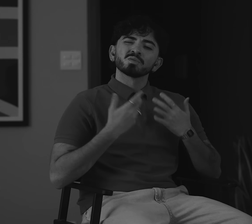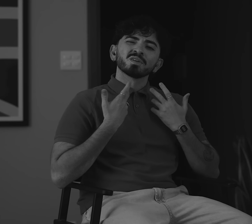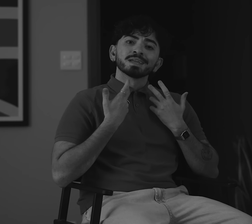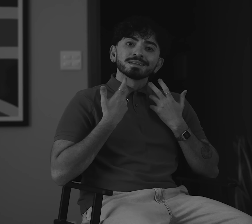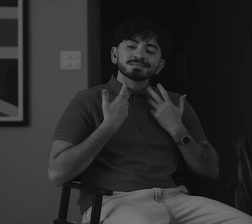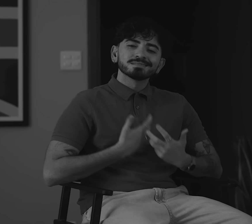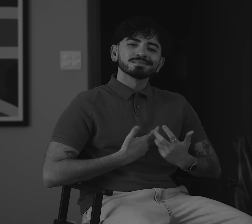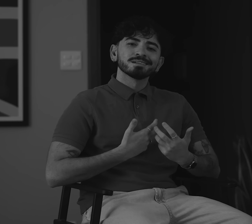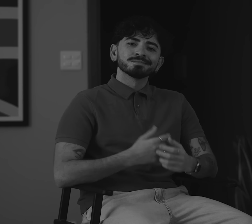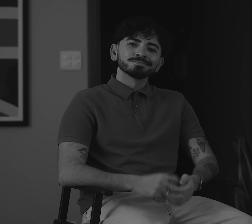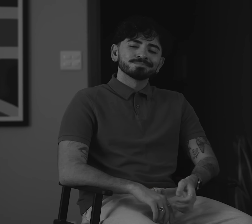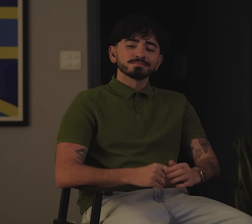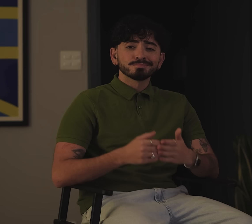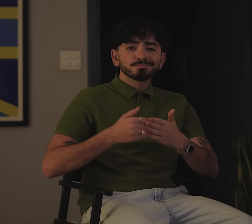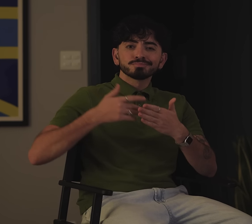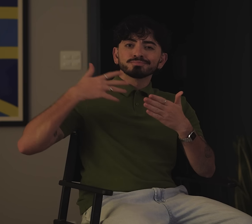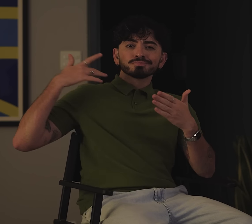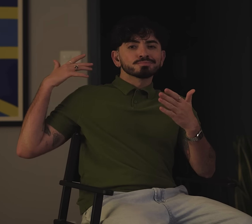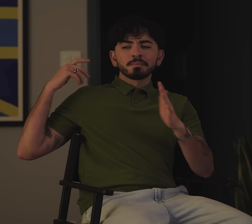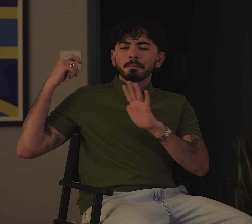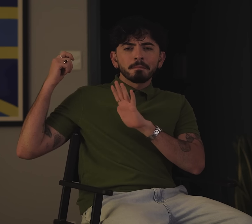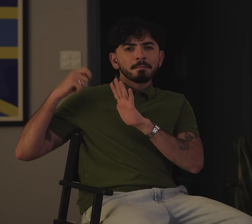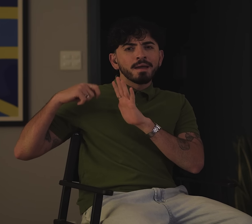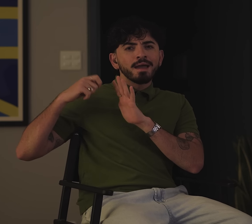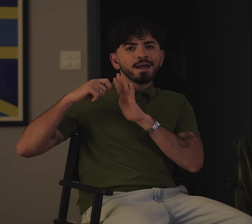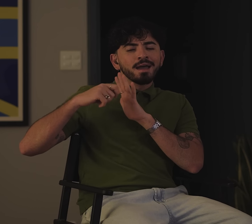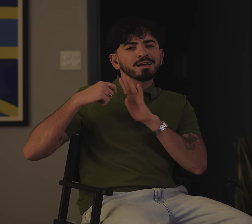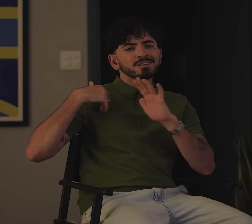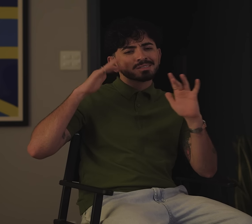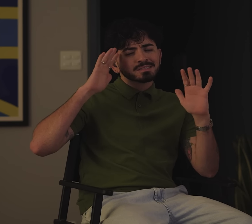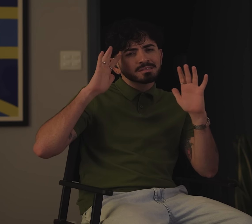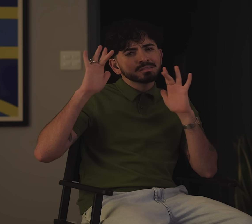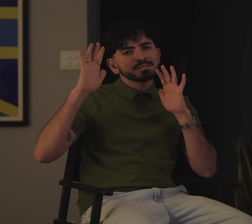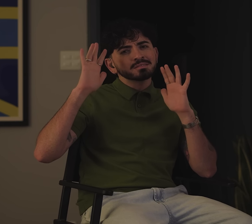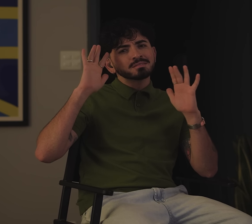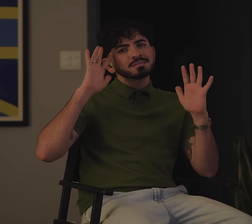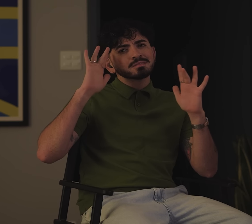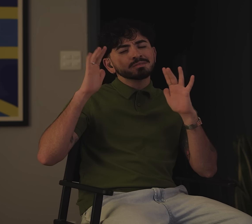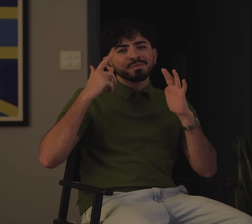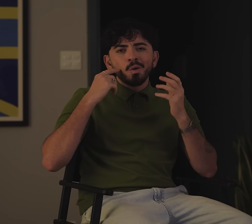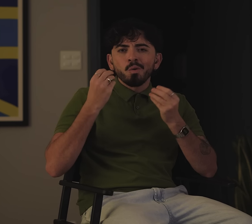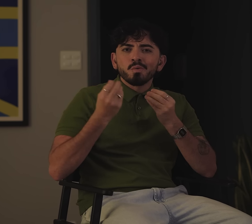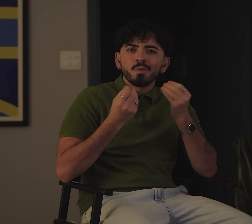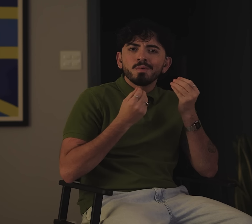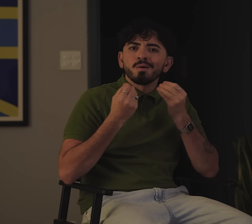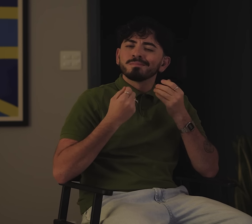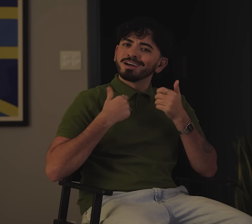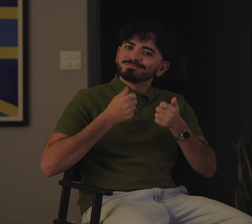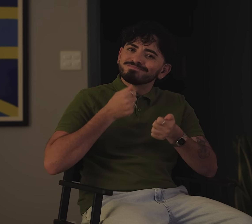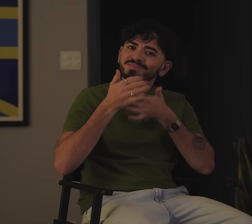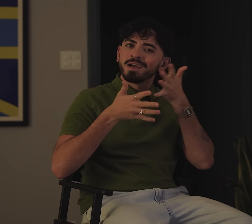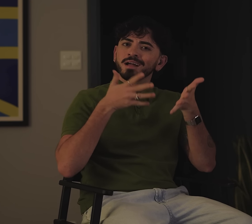Estou cansado. Nos últimos meses, pensei muito antes de me desabafar…